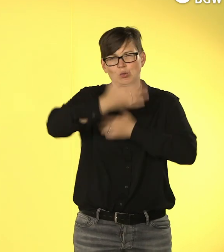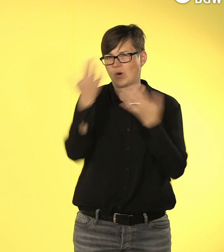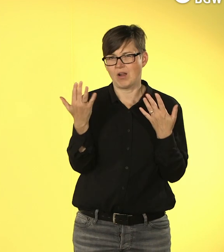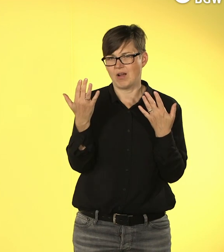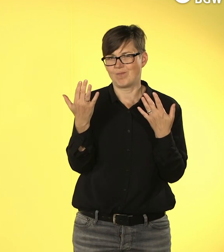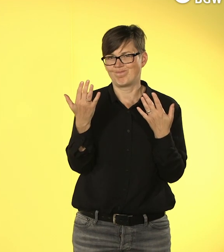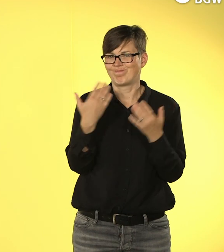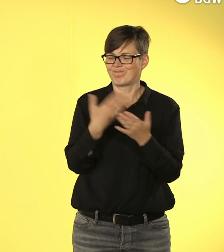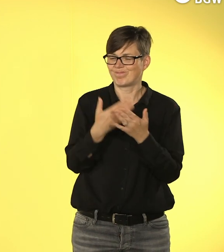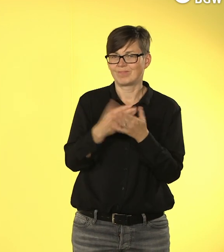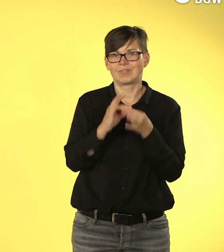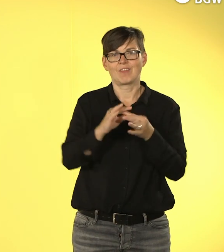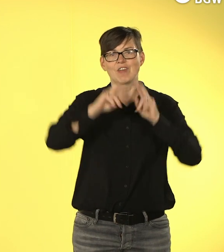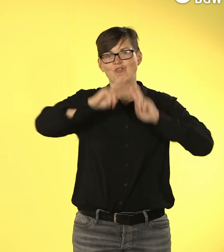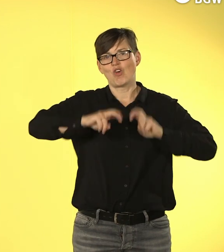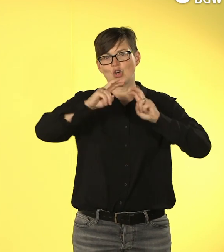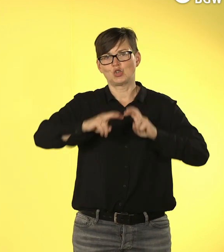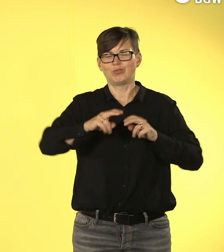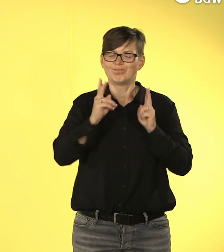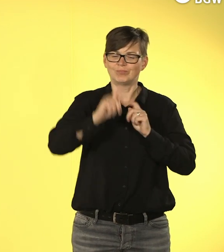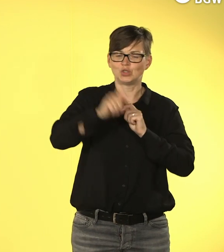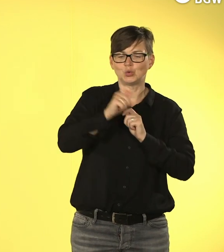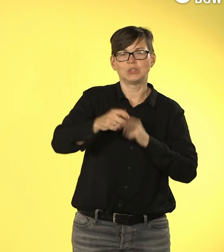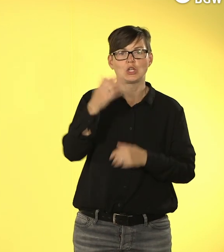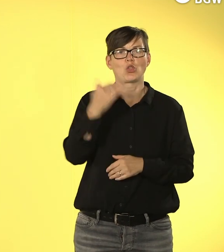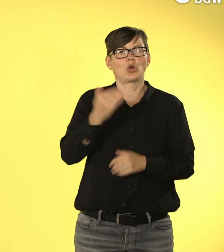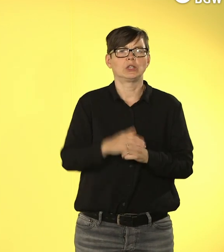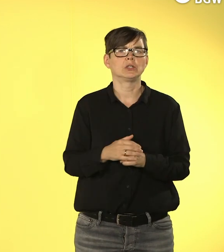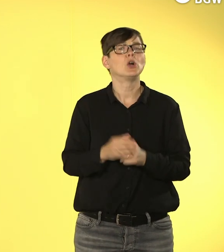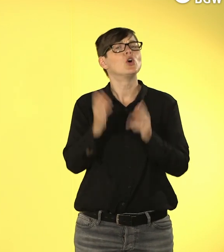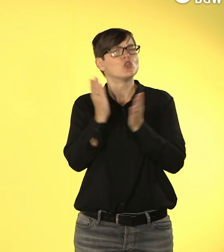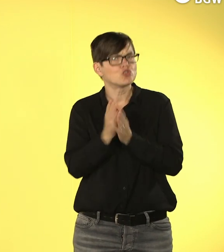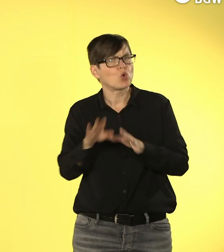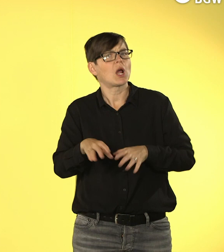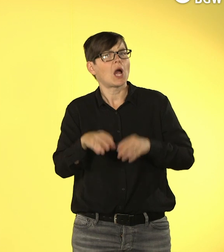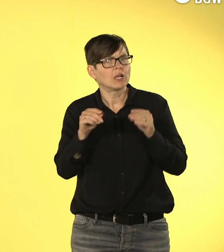Da gibt es leider keine Studien. Es gibt anfängliche Studien,